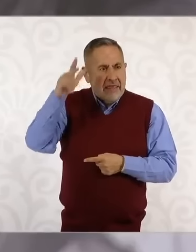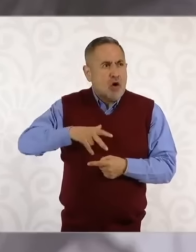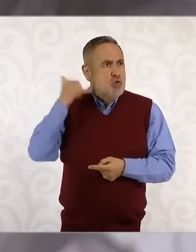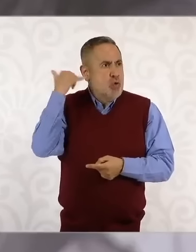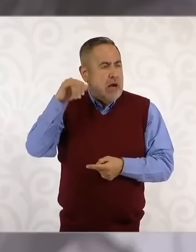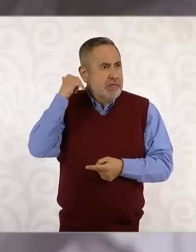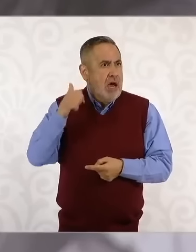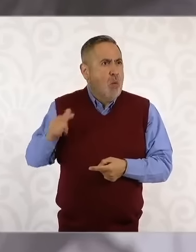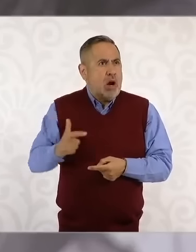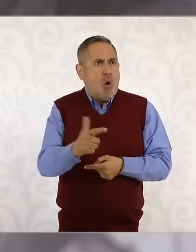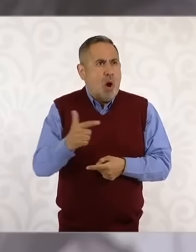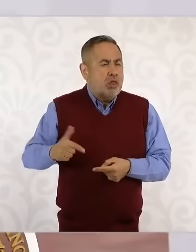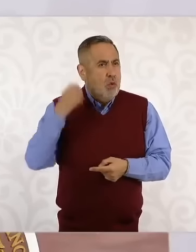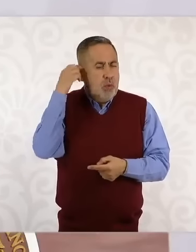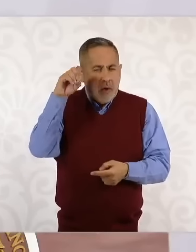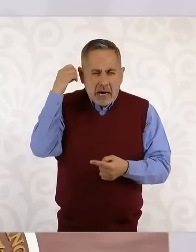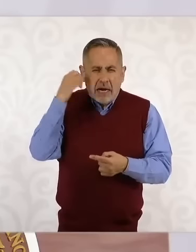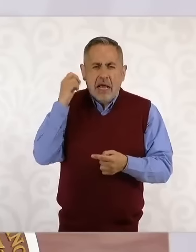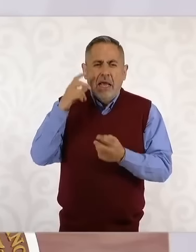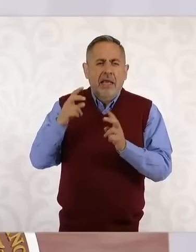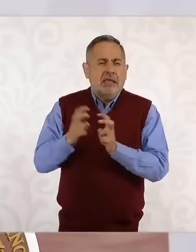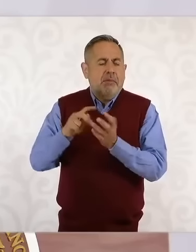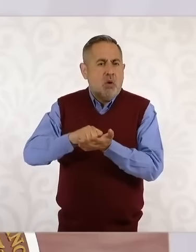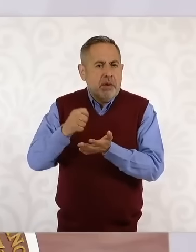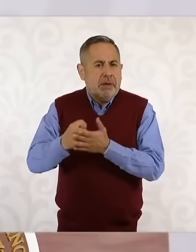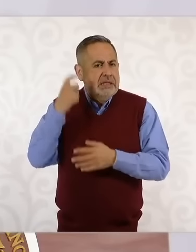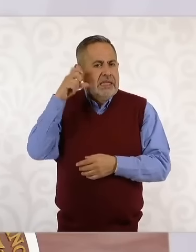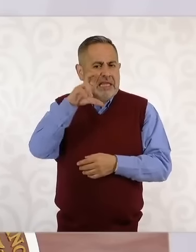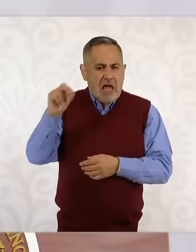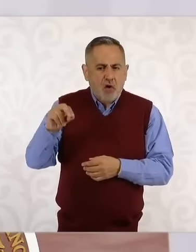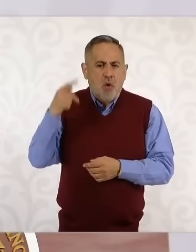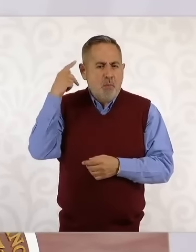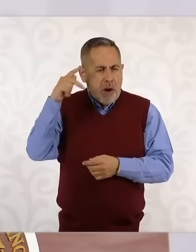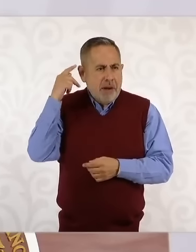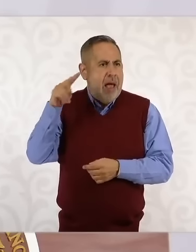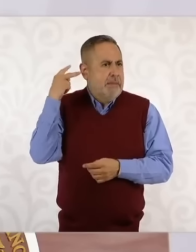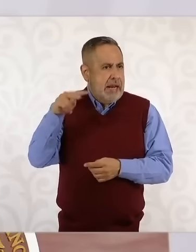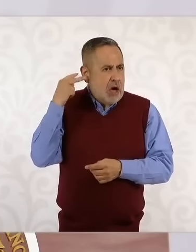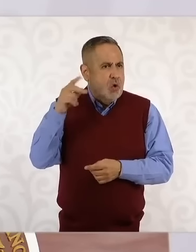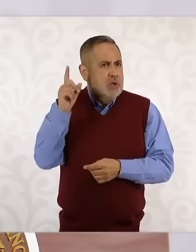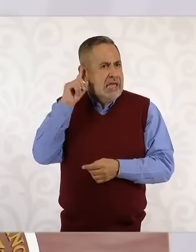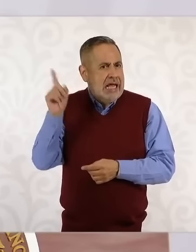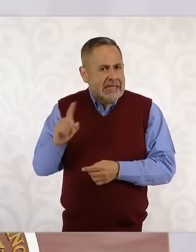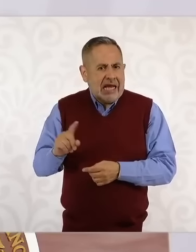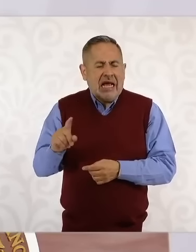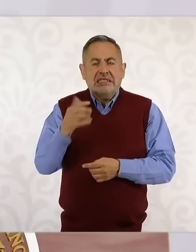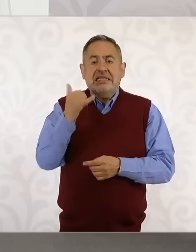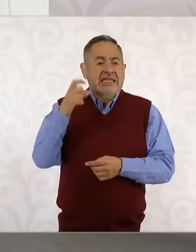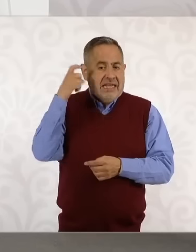Guanajuato, Oaxaca, Tamaulipas, Quintan Ro, Puebla, Veracruz, Zacatecas y Querétaro. Eh,